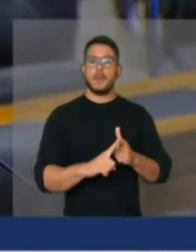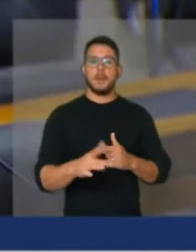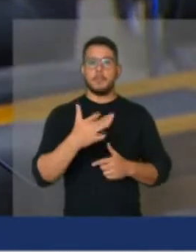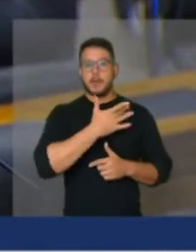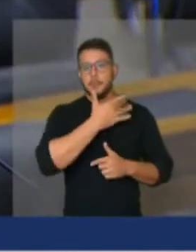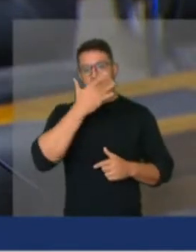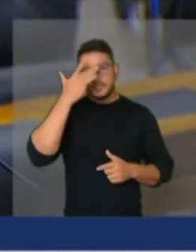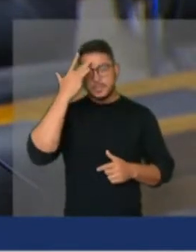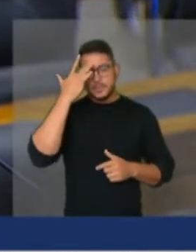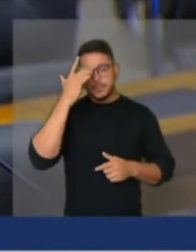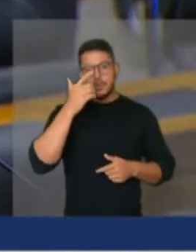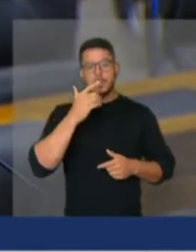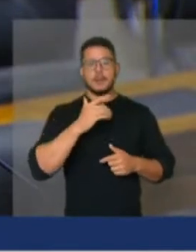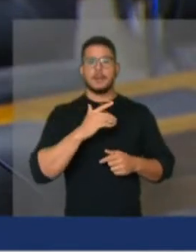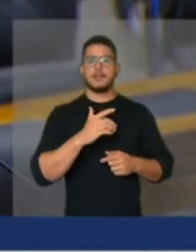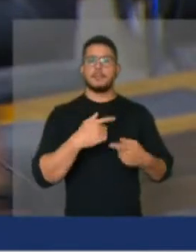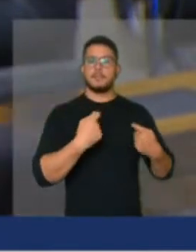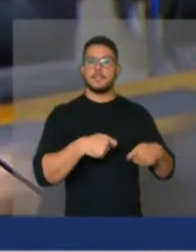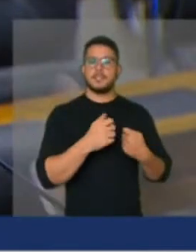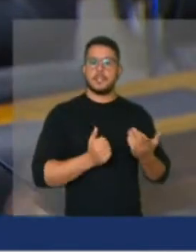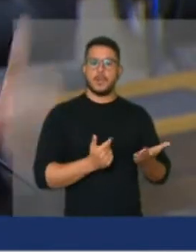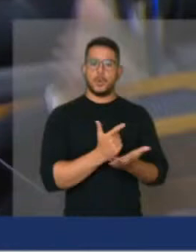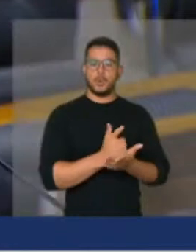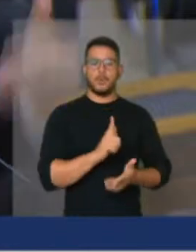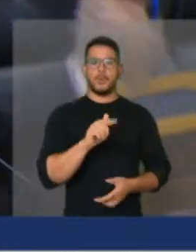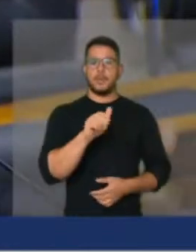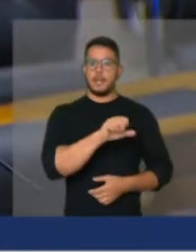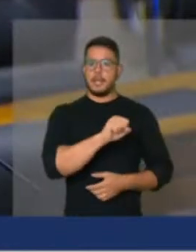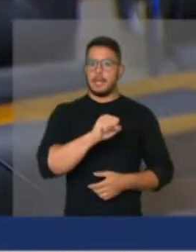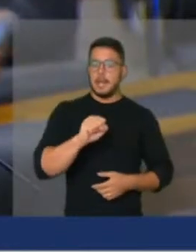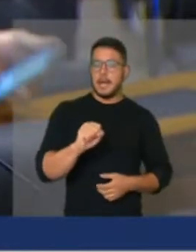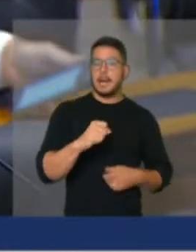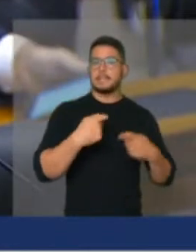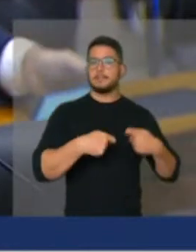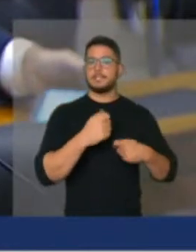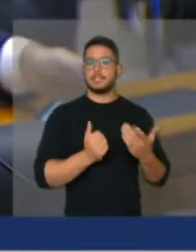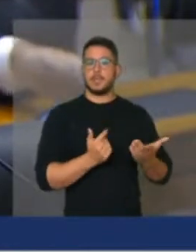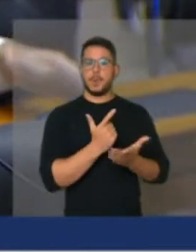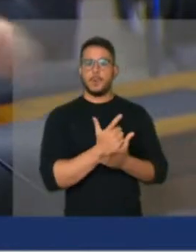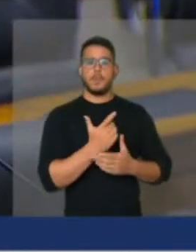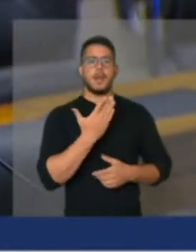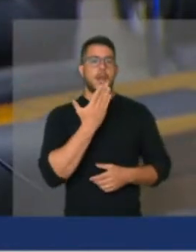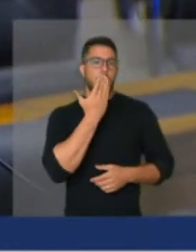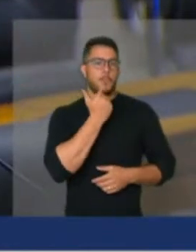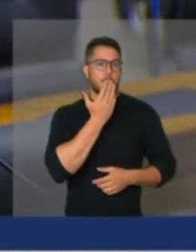COMBUSTÍVEL, OS ALIMENTOS, A CADEIA PRODUTIVA QUE GERA INFLAÇÃO ENQUANTO PARA ESSES TEMOS NADA O MINISTRO PAULO GUEDES NÓS TEMOS 14 MIL REAIS